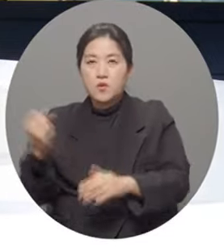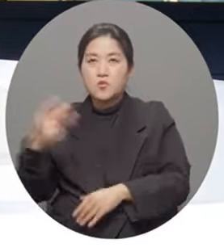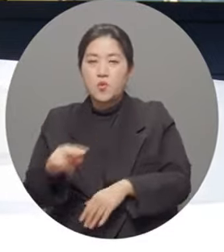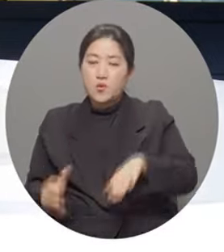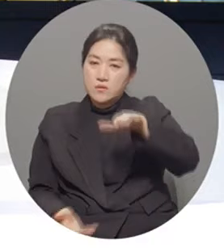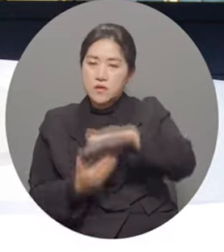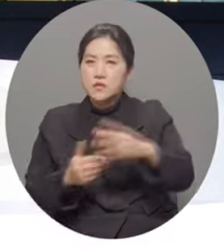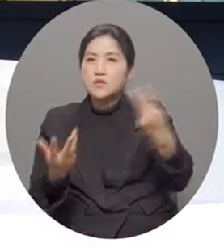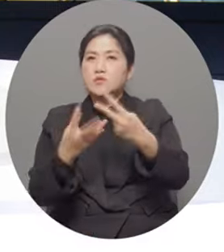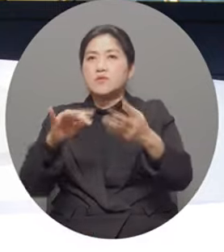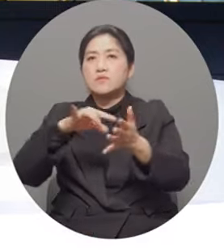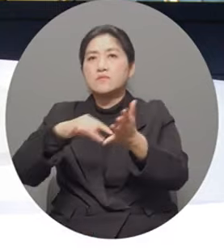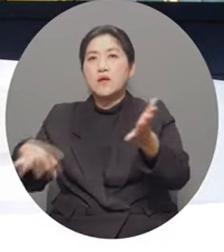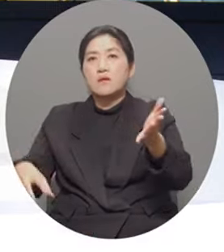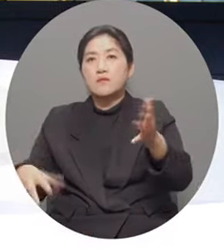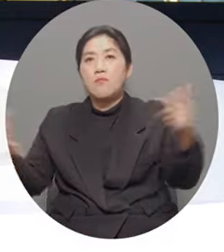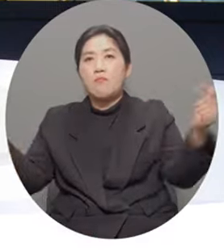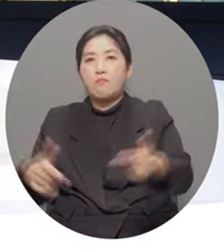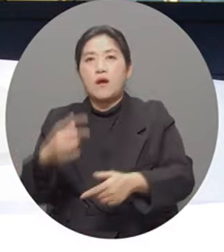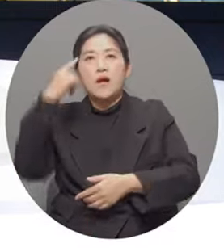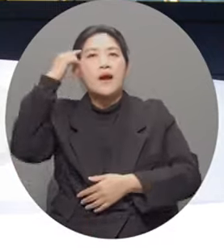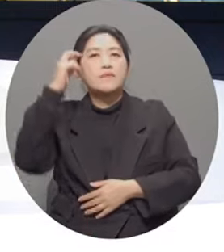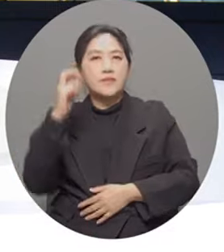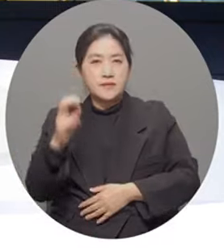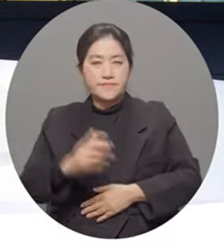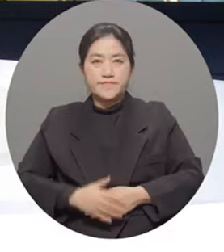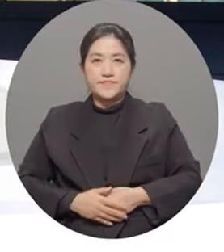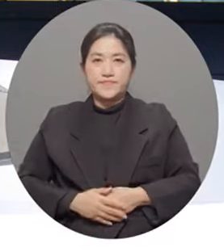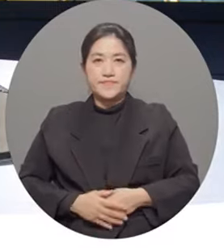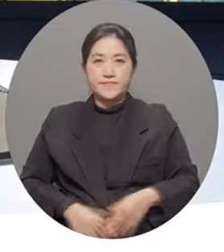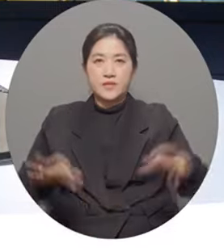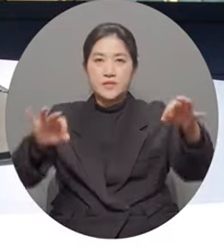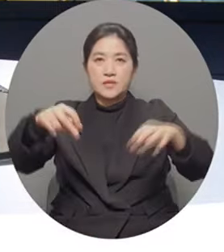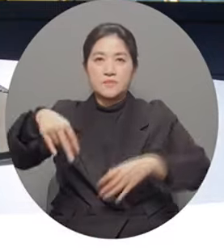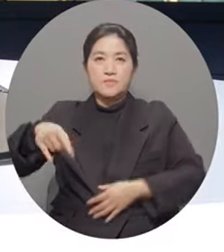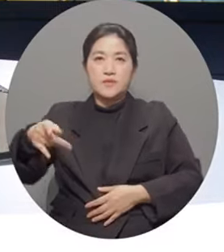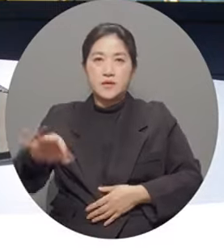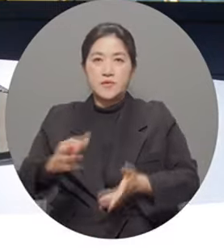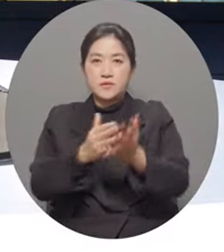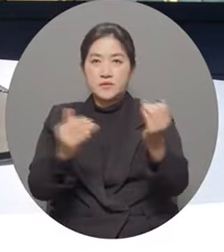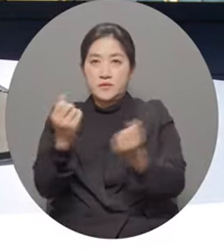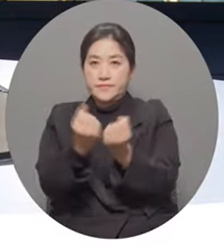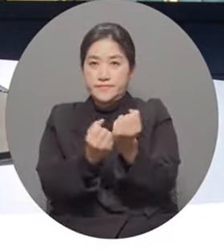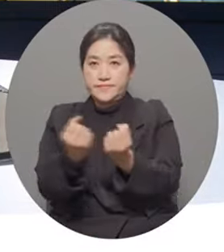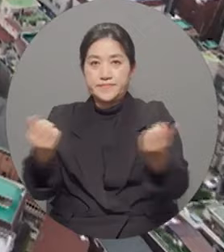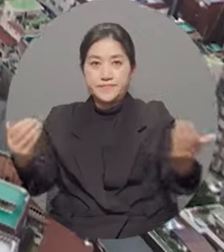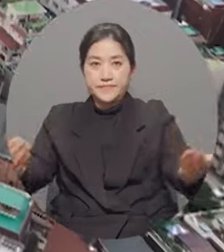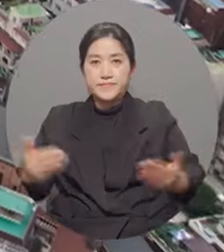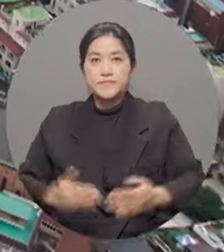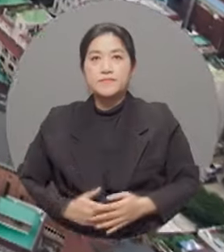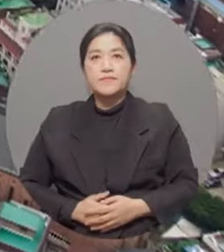이 시행령 개정안으로 또 최대 2000억 원의세수가 줄어들 것으로 전망됐습니다.